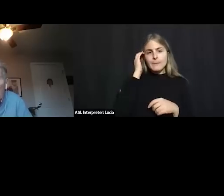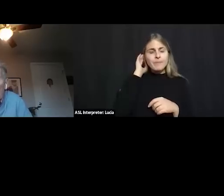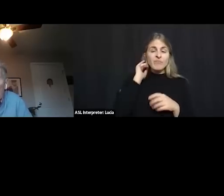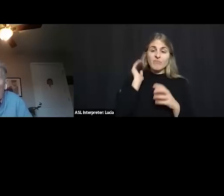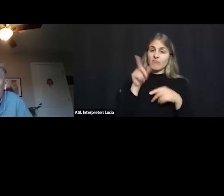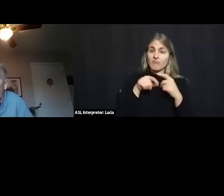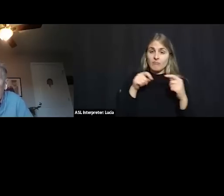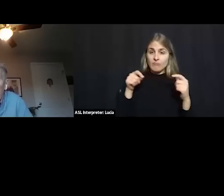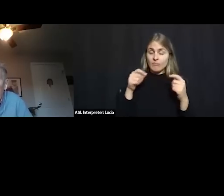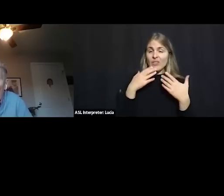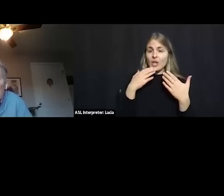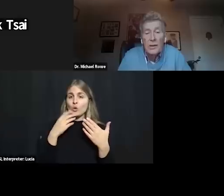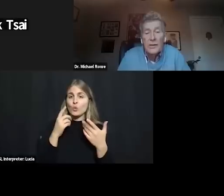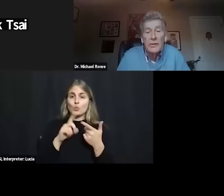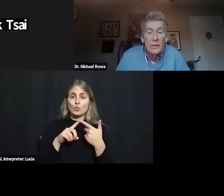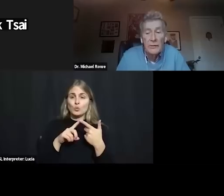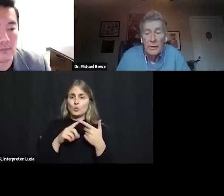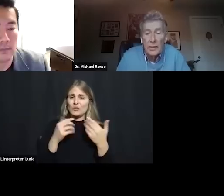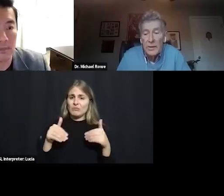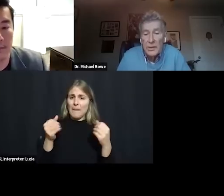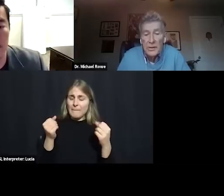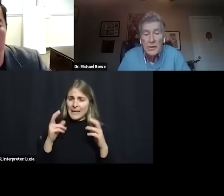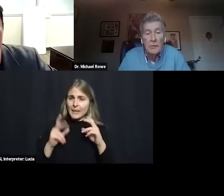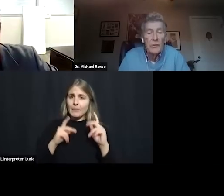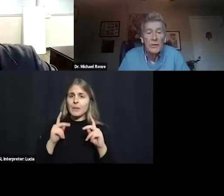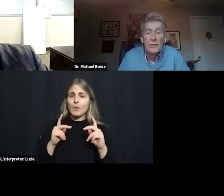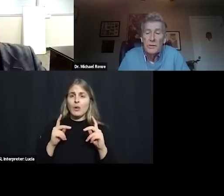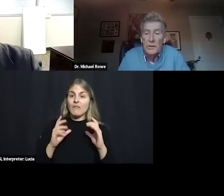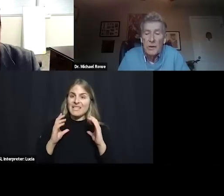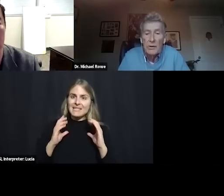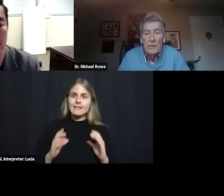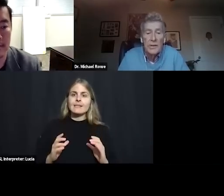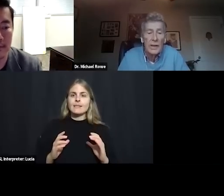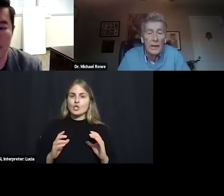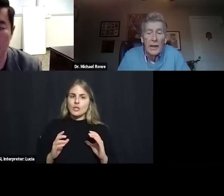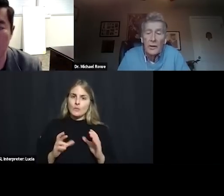Quiero agradecer a las muchas docenas de investigadores de ciudadanía, compañeros,